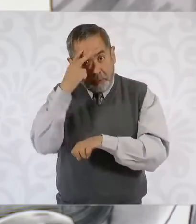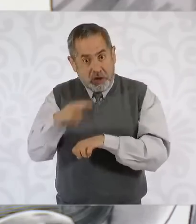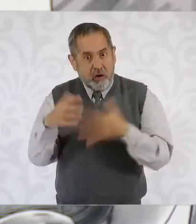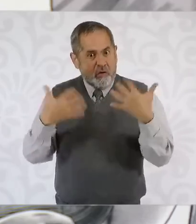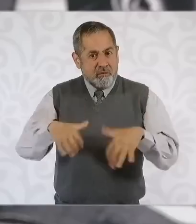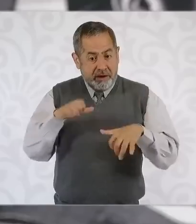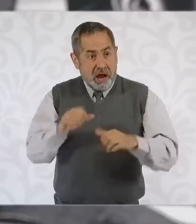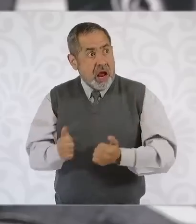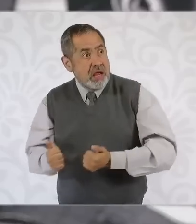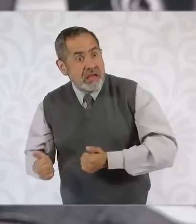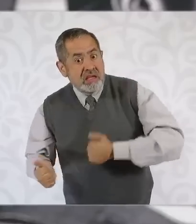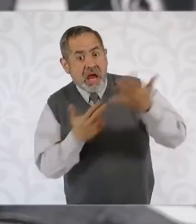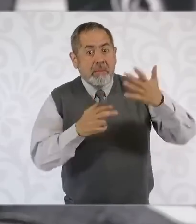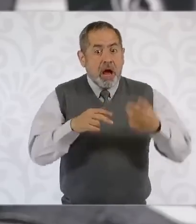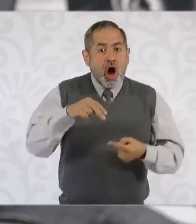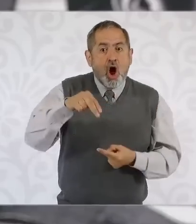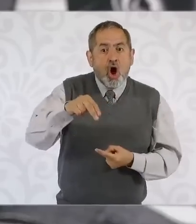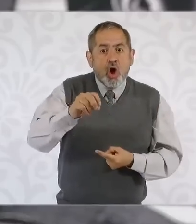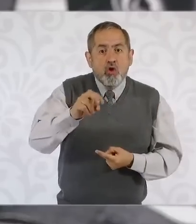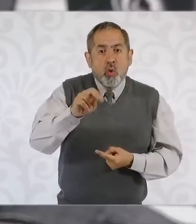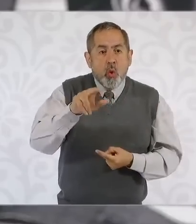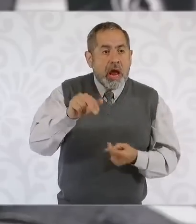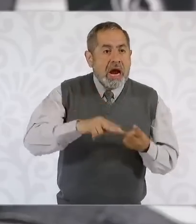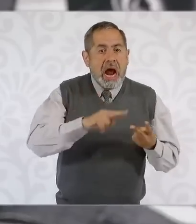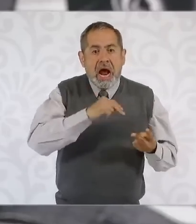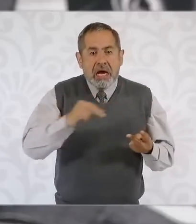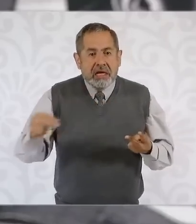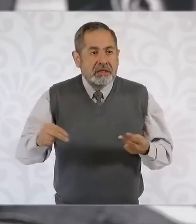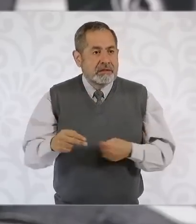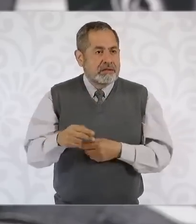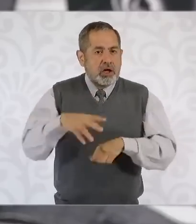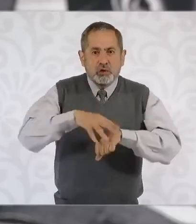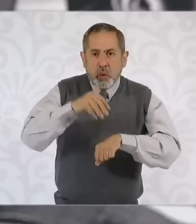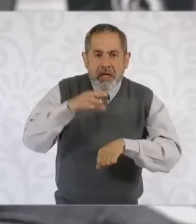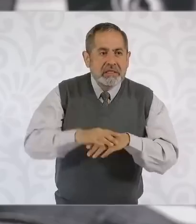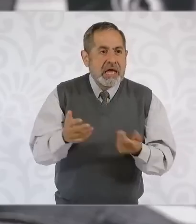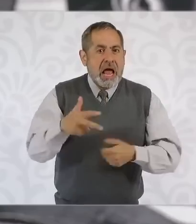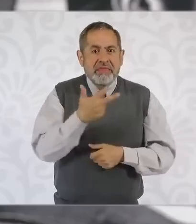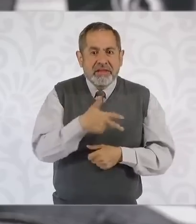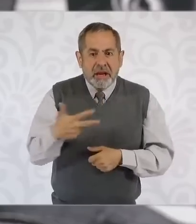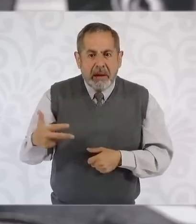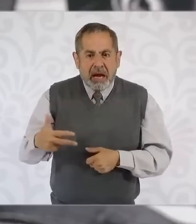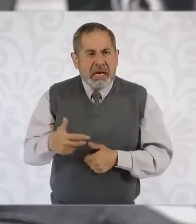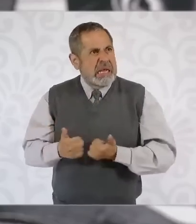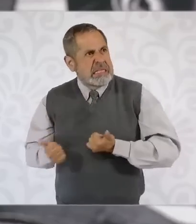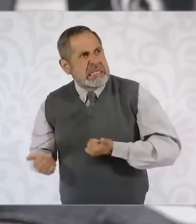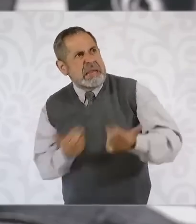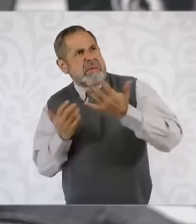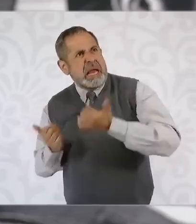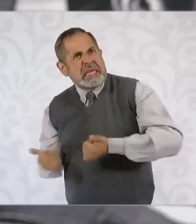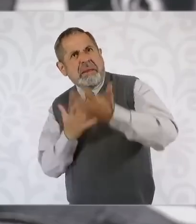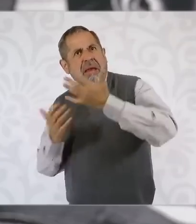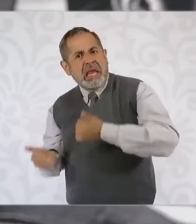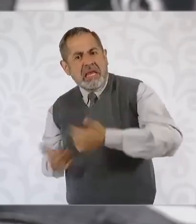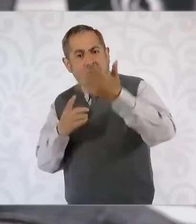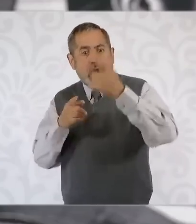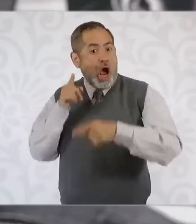Noruega Suecia Dinamarca y Alemania que son cuatro de los mercados más exigentes del mundo y se hace